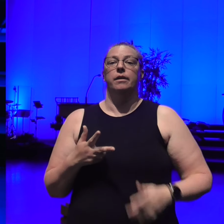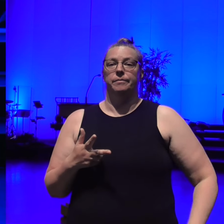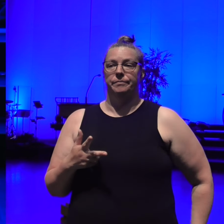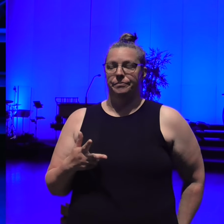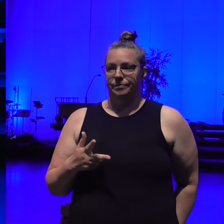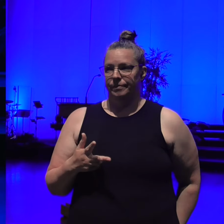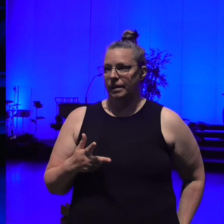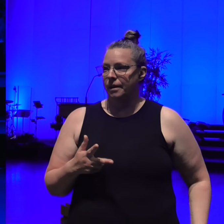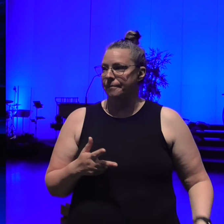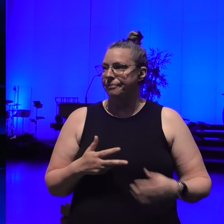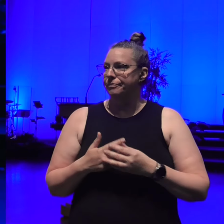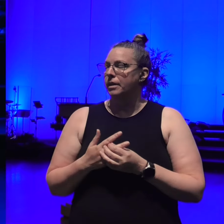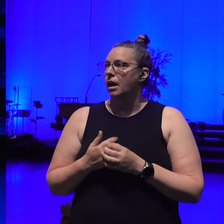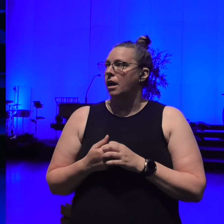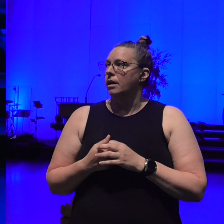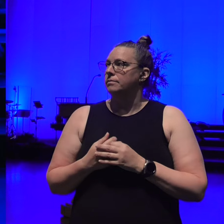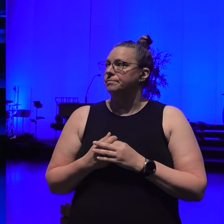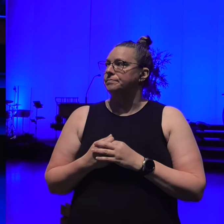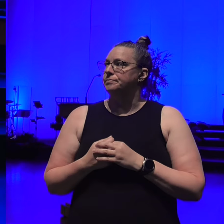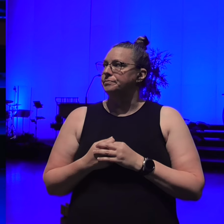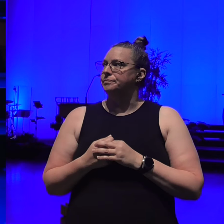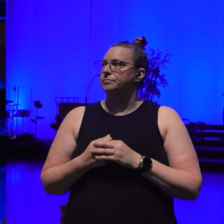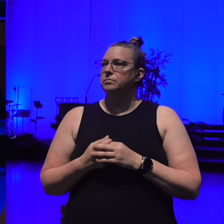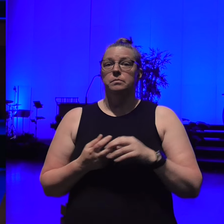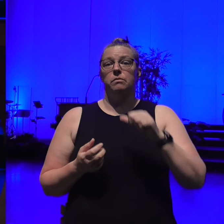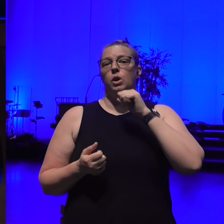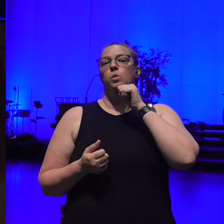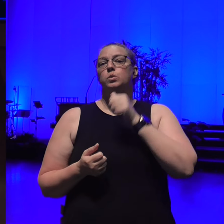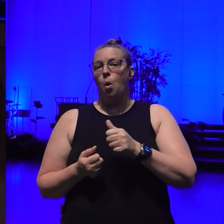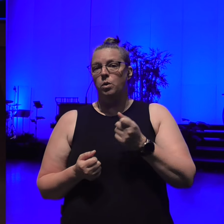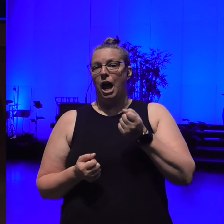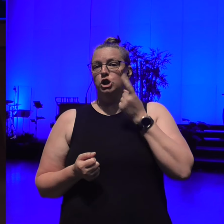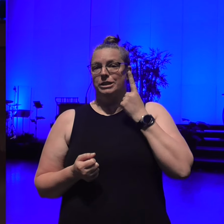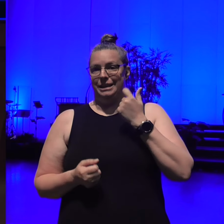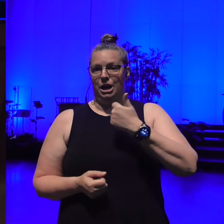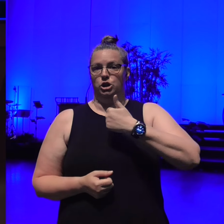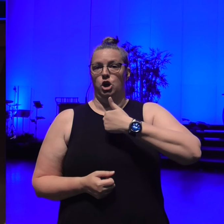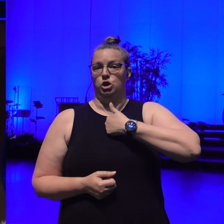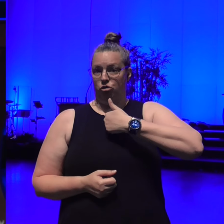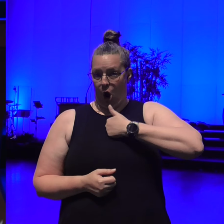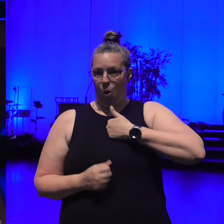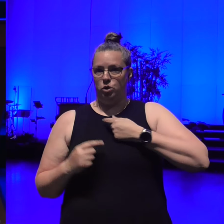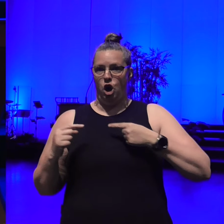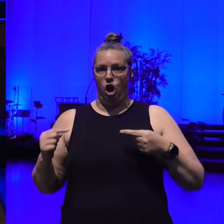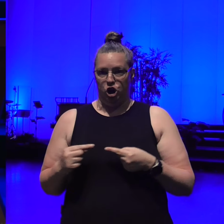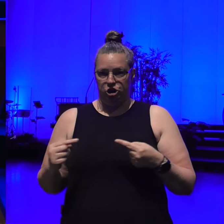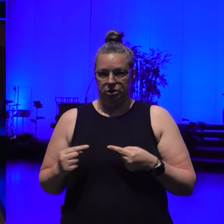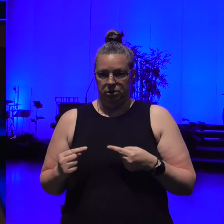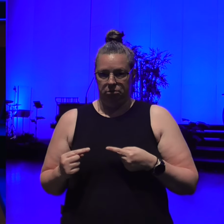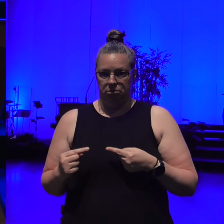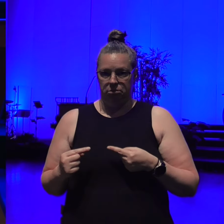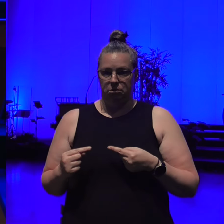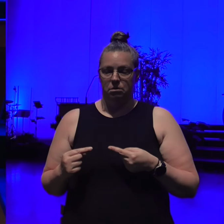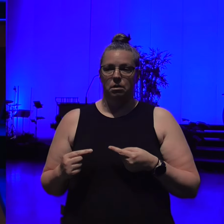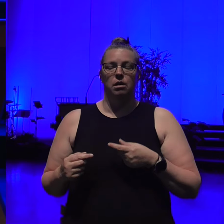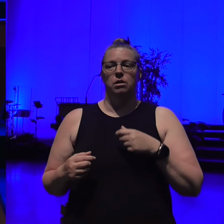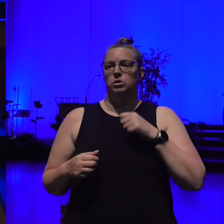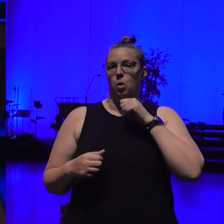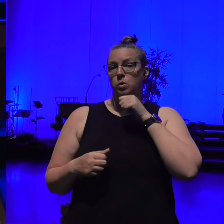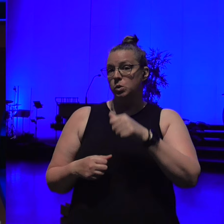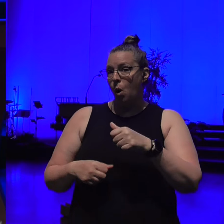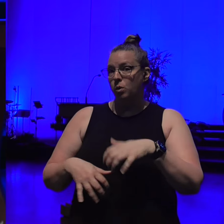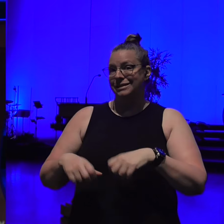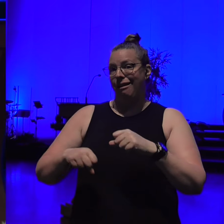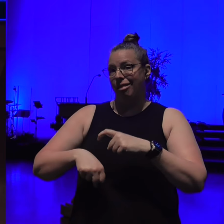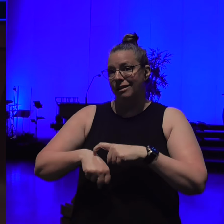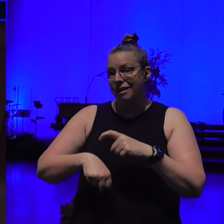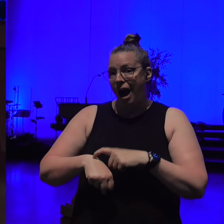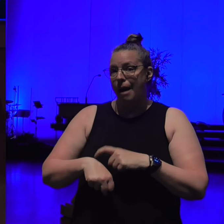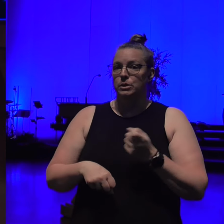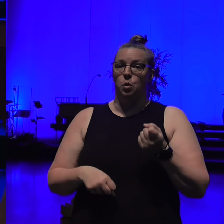te pisoteen es no comprender tus propias heridas No tomarse el tiempo para comprender tus propias heridas